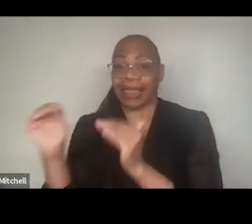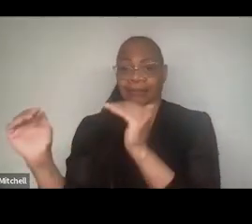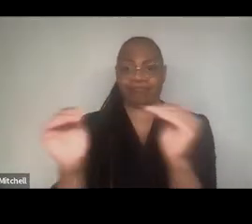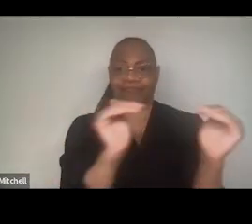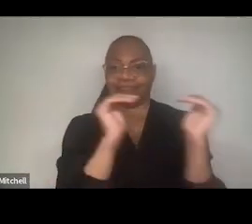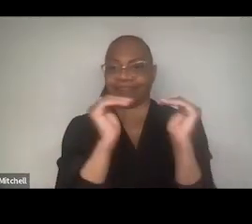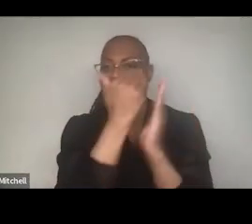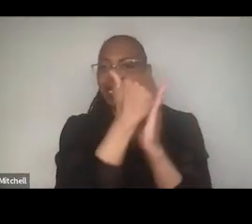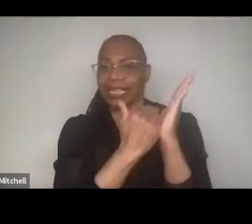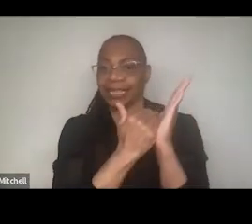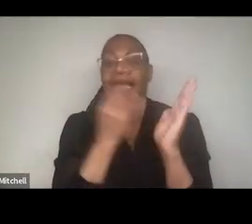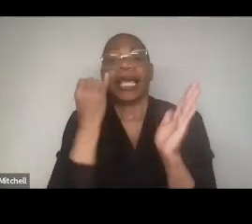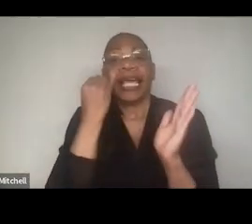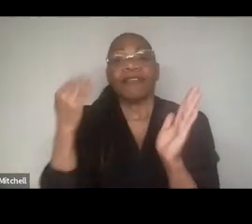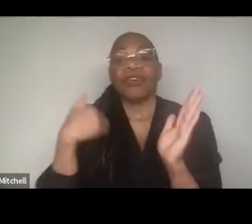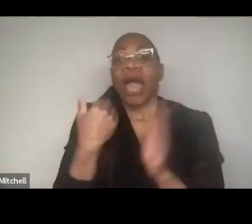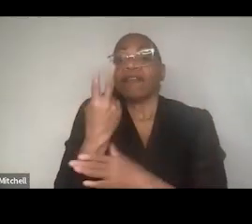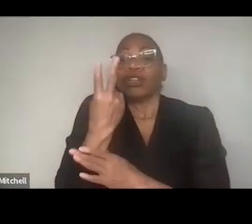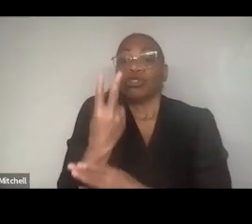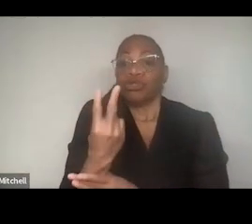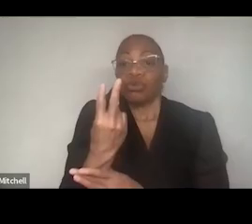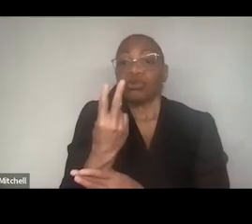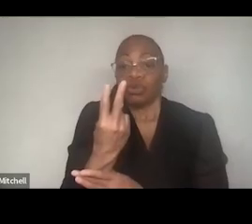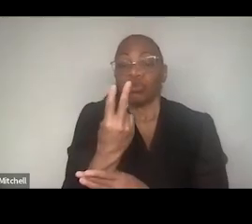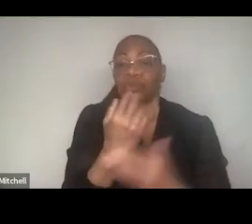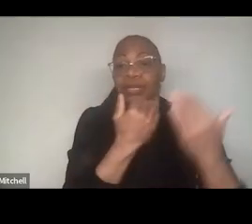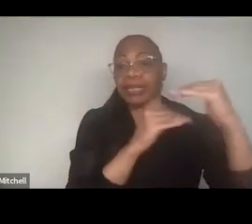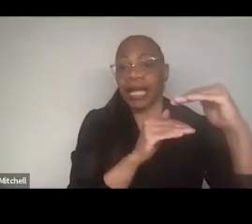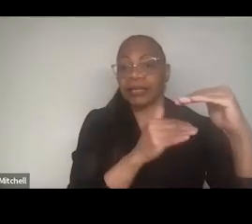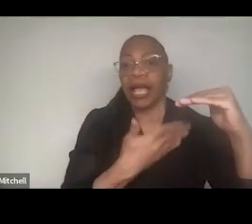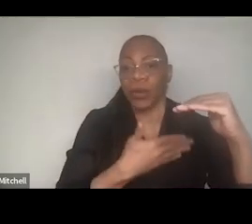Bueno, si tienen dos limitaciones marcadas en esta área y ninguna condición de salud física marcada,